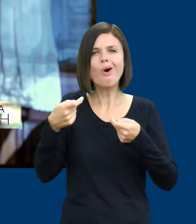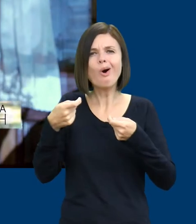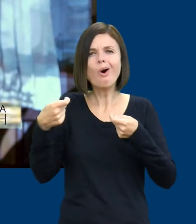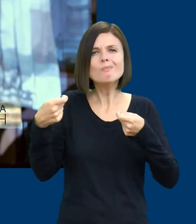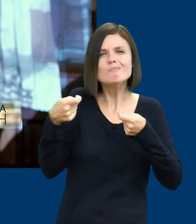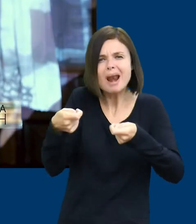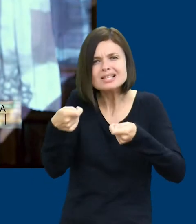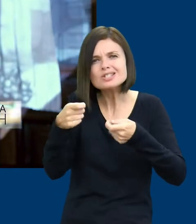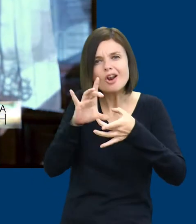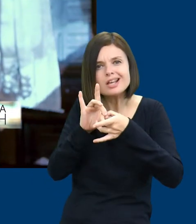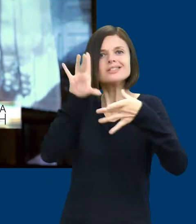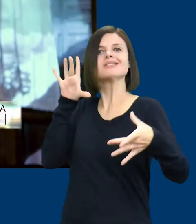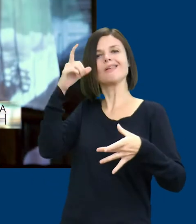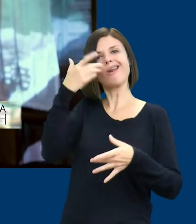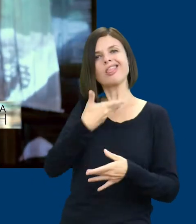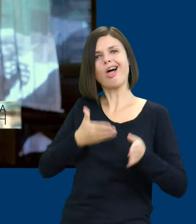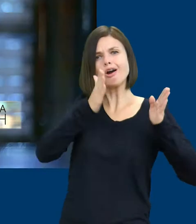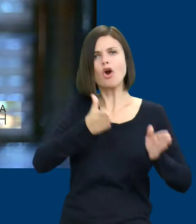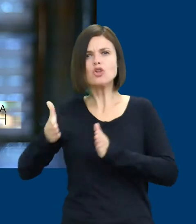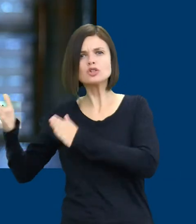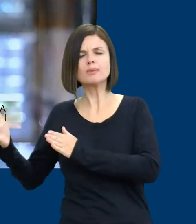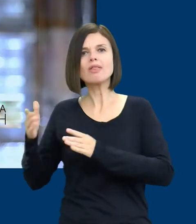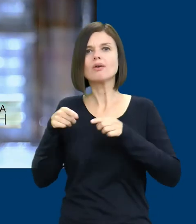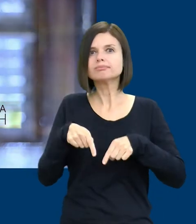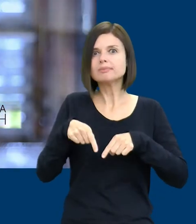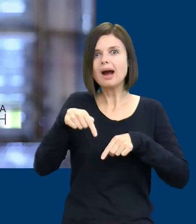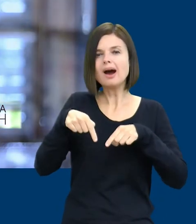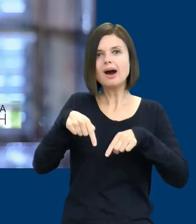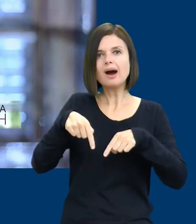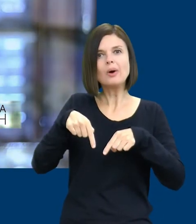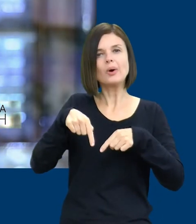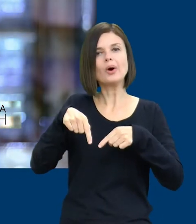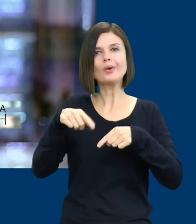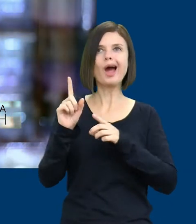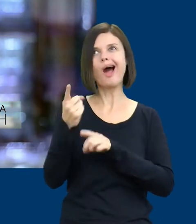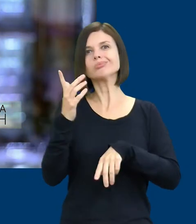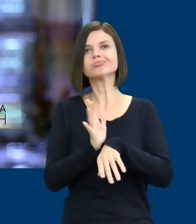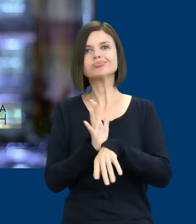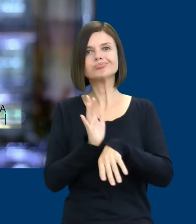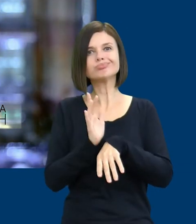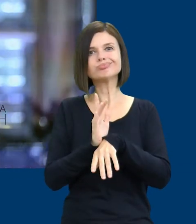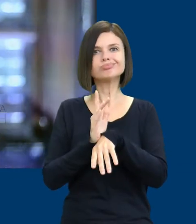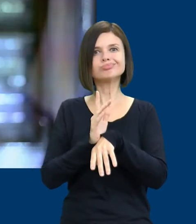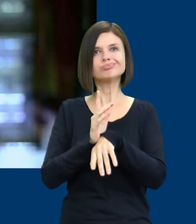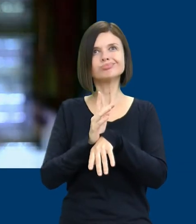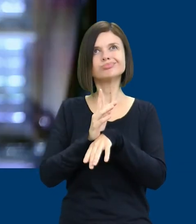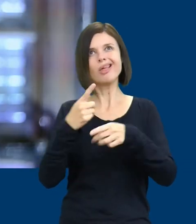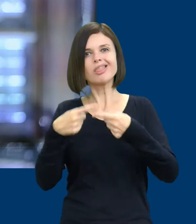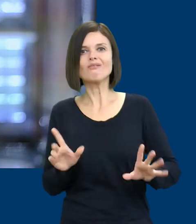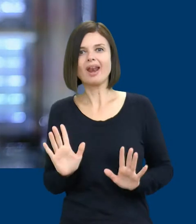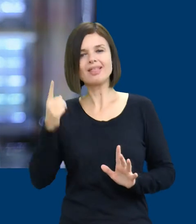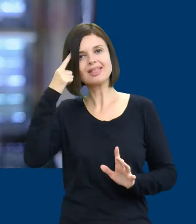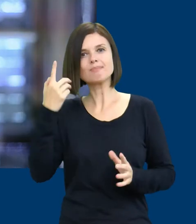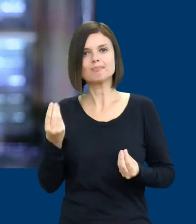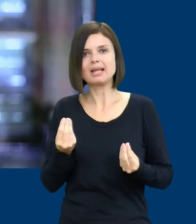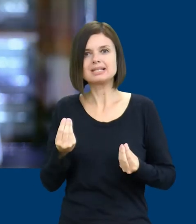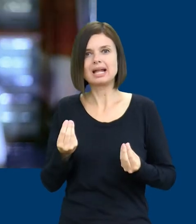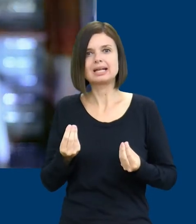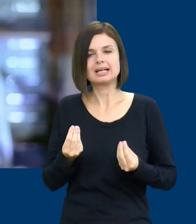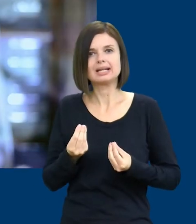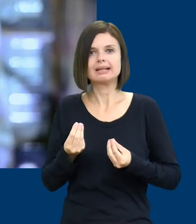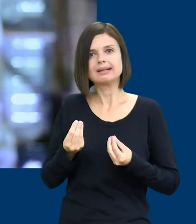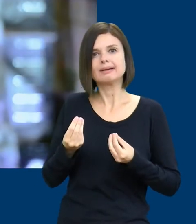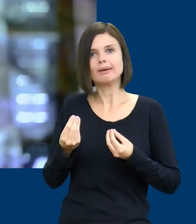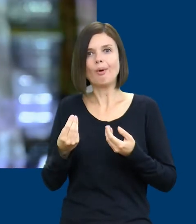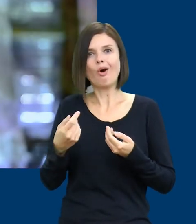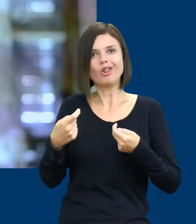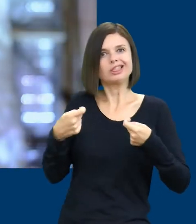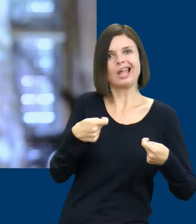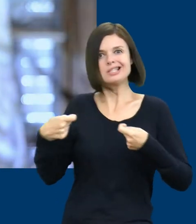de un Estado conservador, ahora la autonomía pasa por otro lado, pasa mas por las tensiones